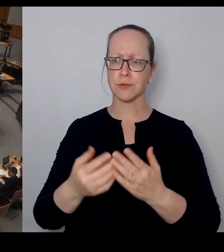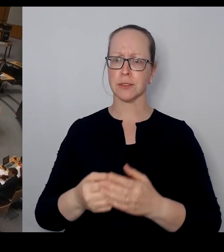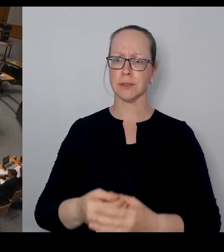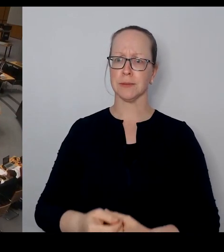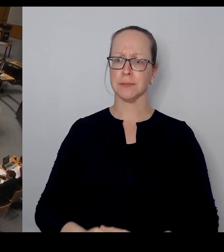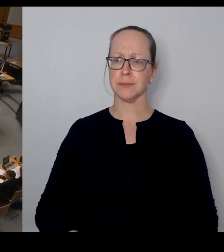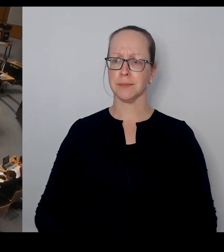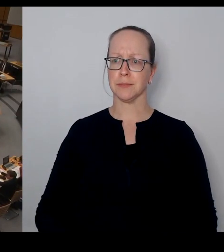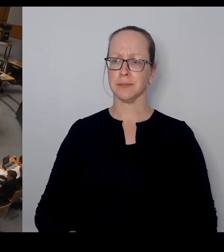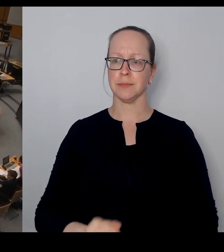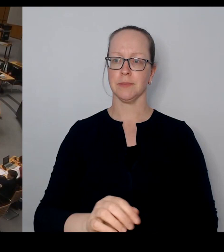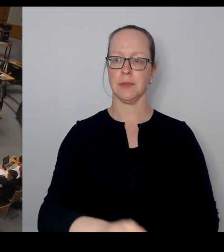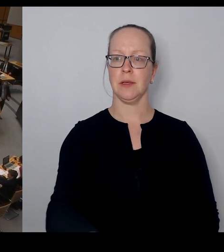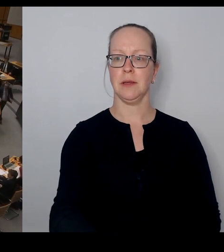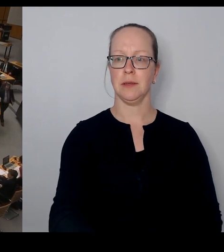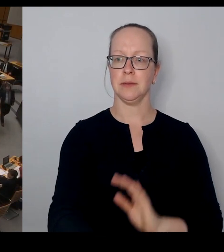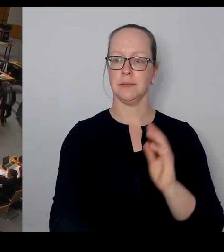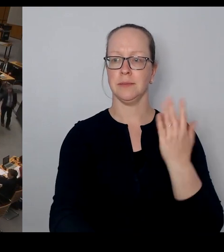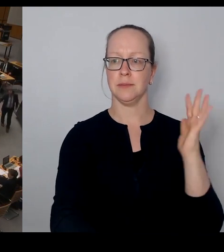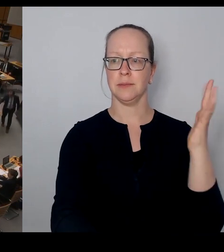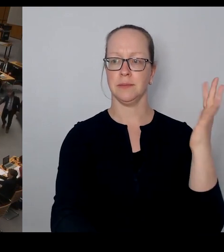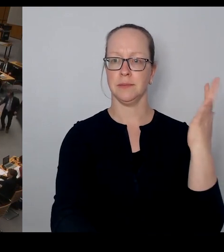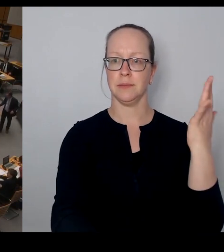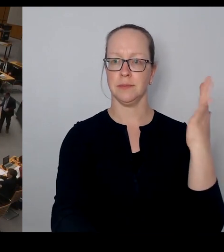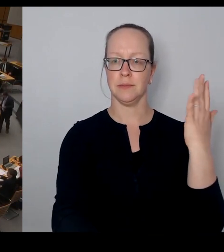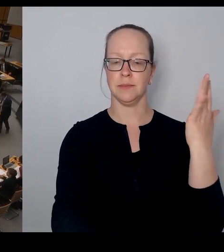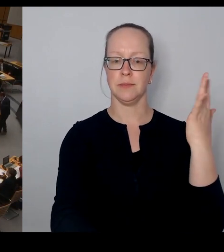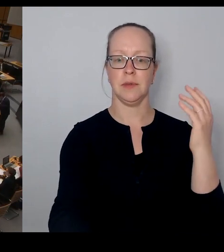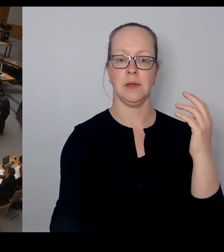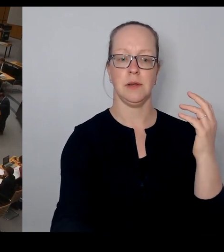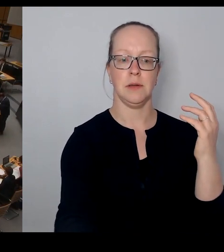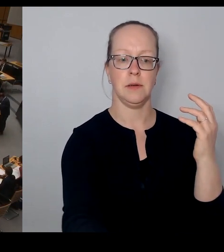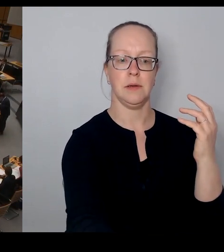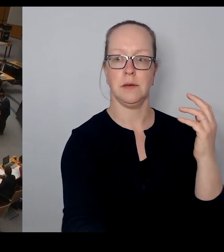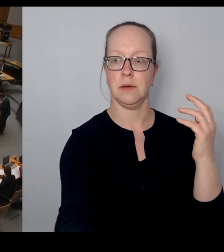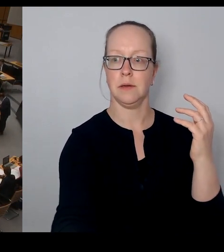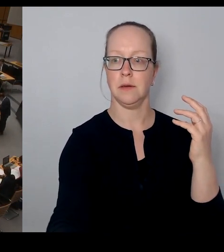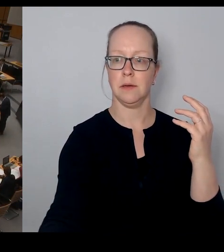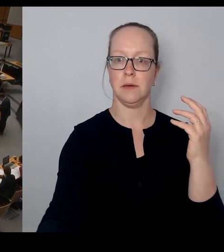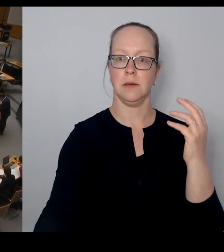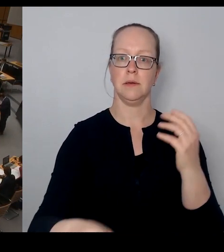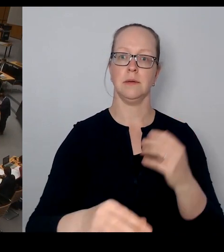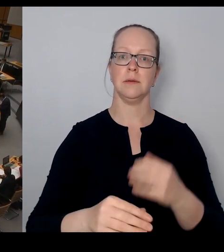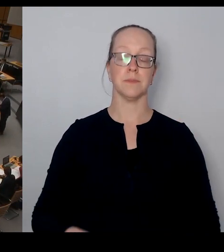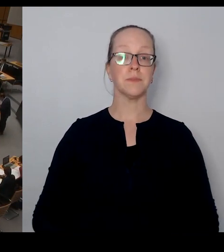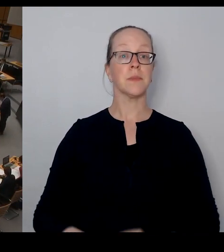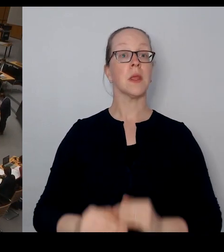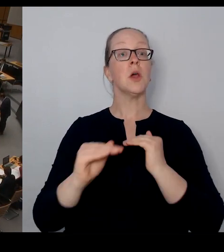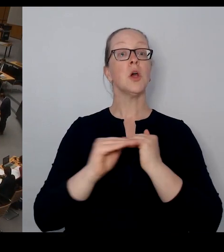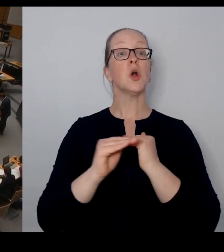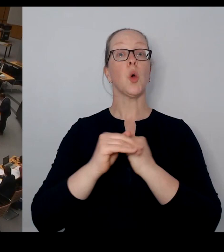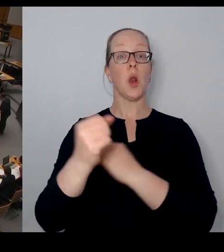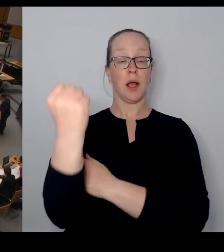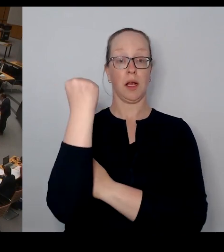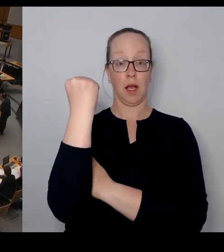Und dann hat Herr Kollege Kraft um die Erwiderung gebeten und hat auch dazu das Wort. Vielen Dank, Herr Präsident! Verehrte Kolleginnen und Kollegen!